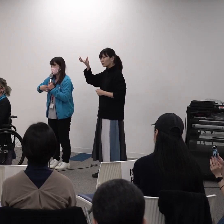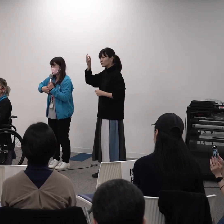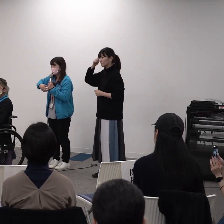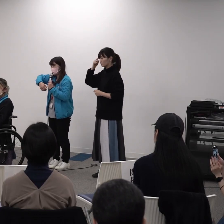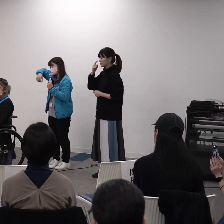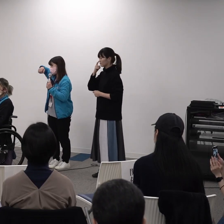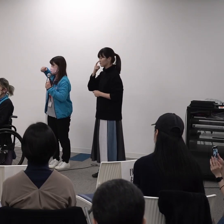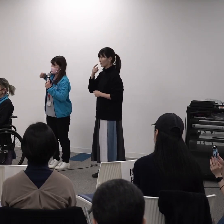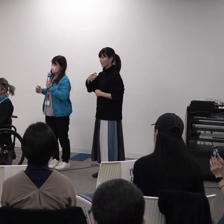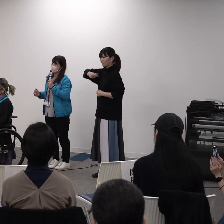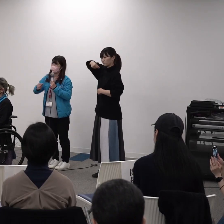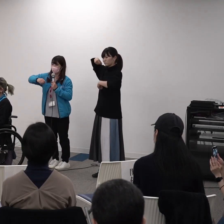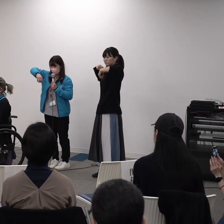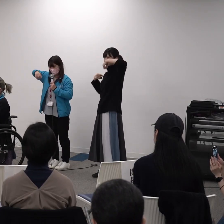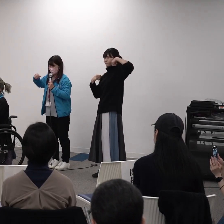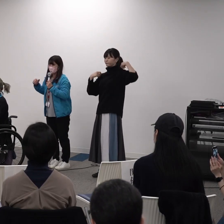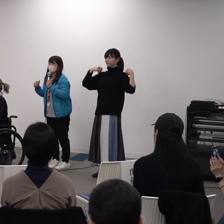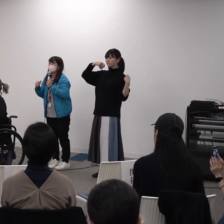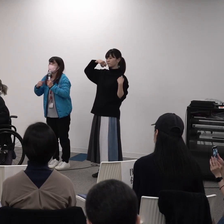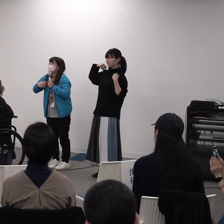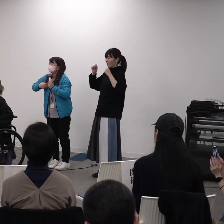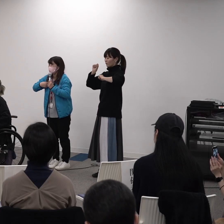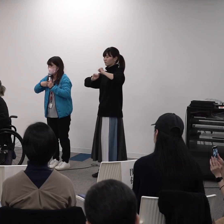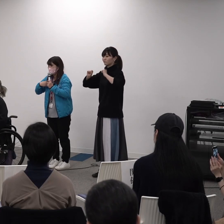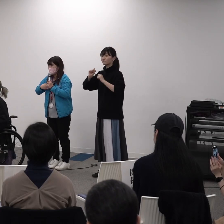みなさん脱ぐとき、肩を自由に動かしますよね